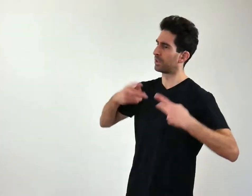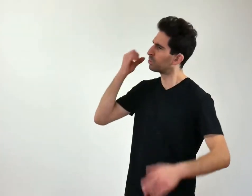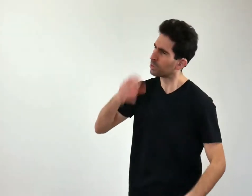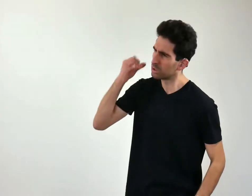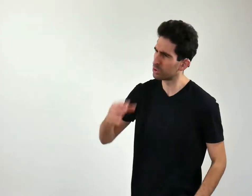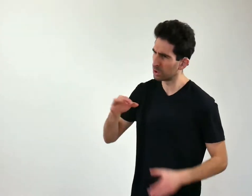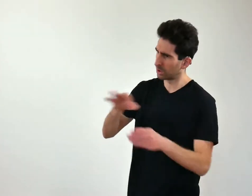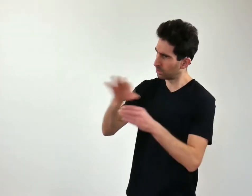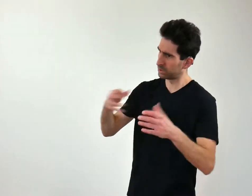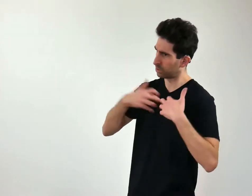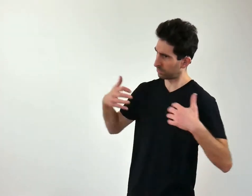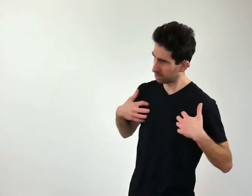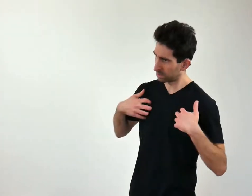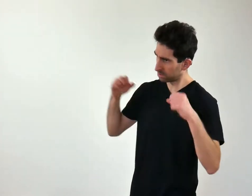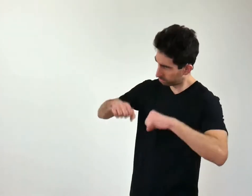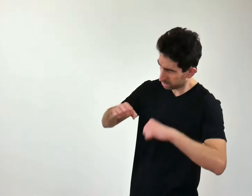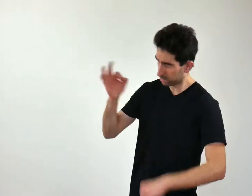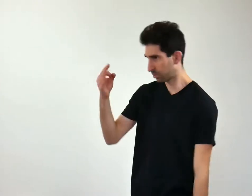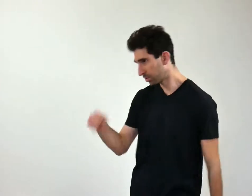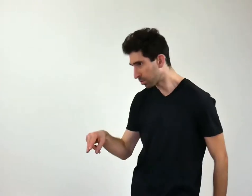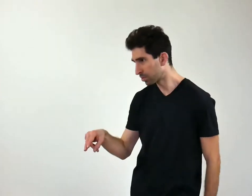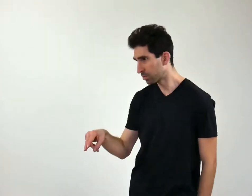Dans la vie quotidienne, la cuisine scientifique c'est possible ou pas ?